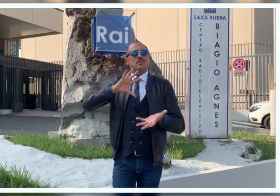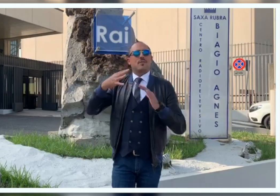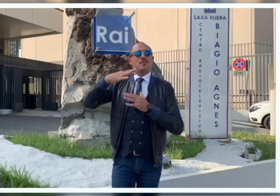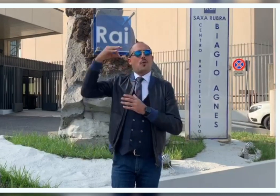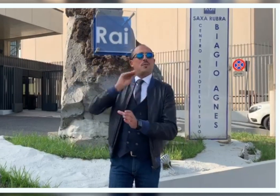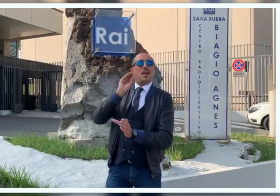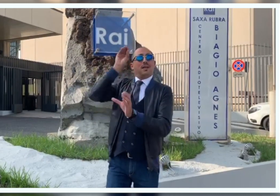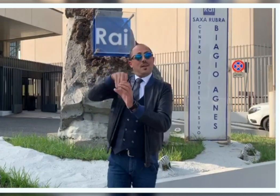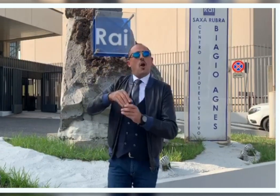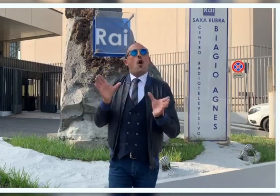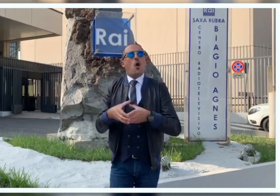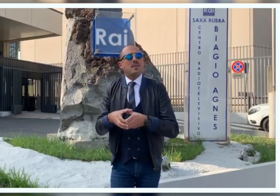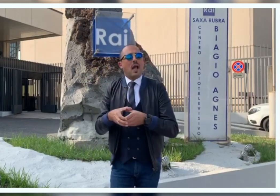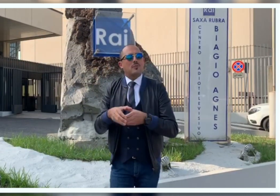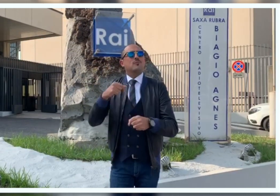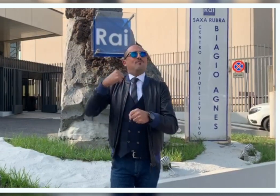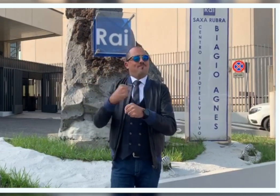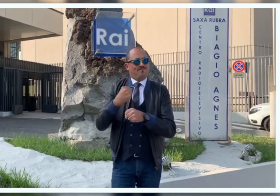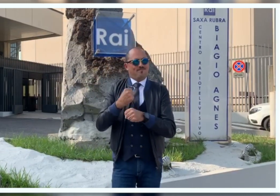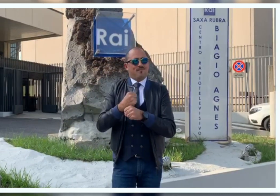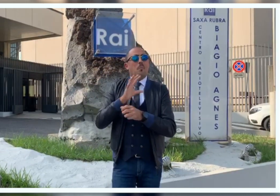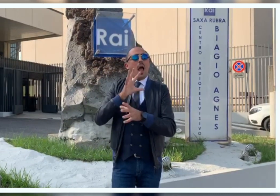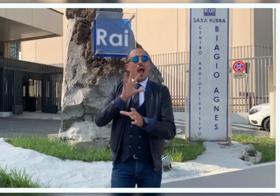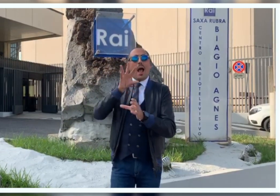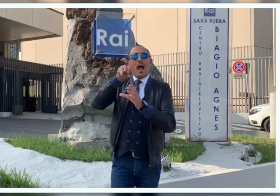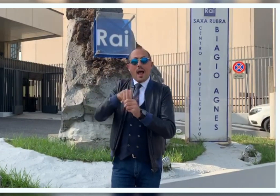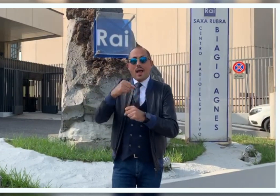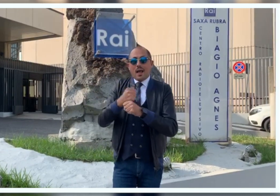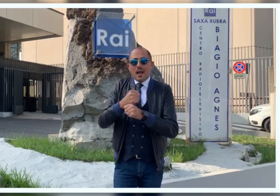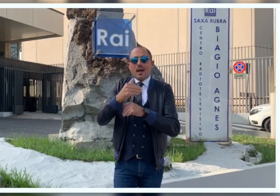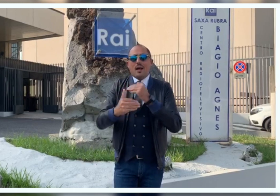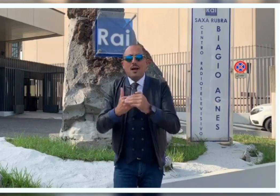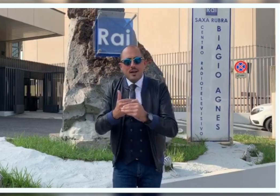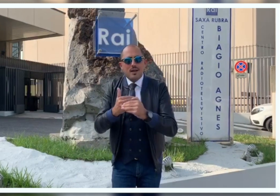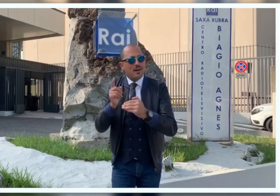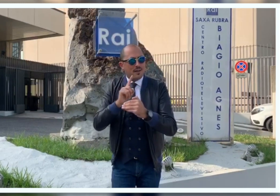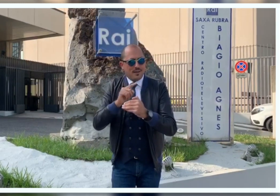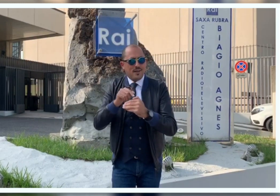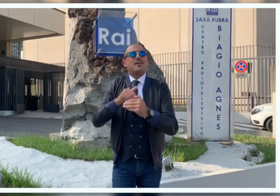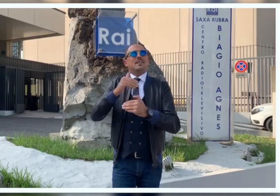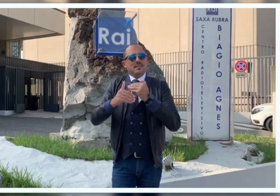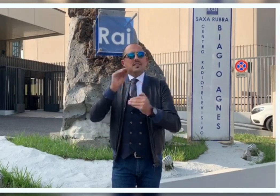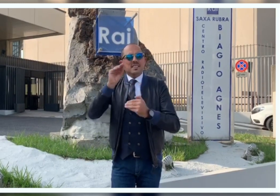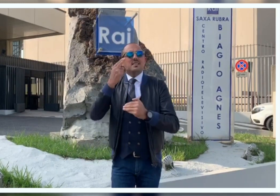finalmente siamo stati ufficialmente coinvolti nel Comitato a cui però abbiamo fatto presente che prima di avviare i lavori